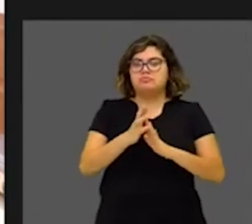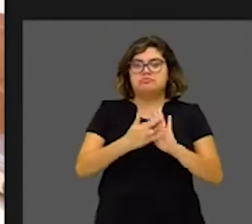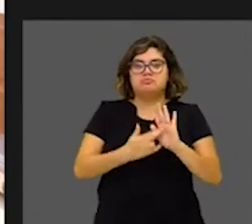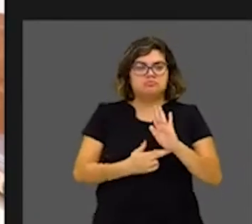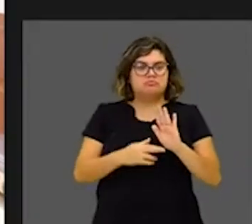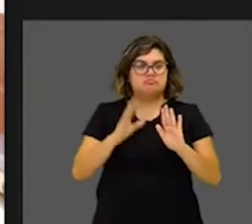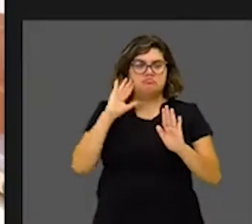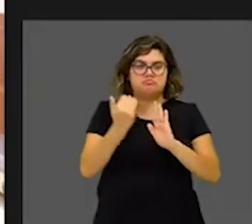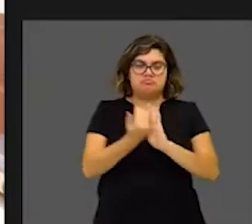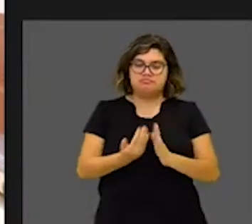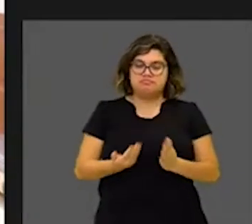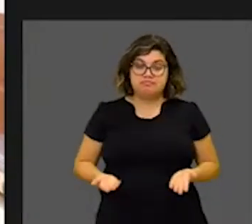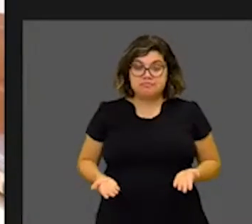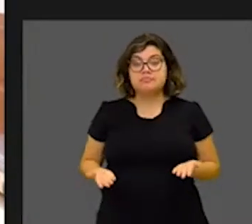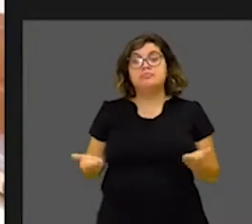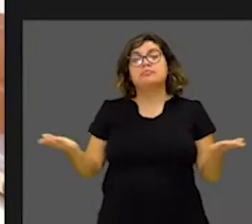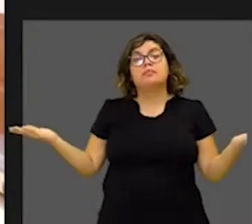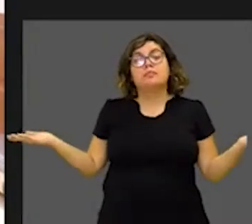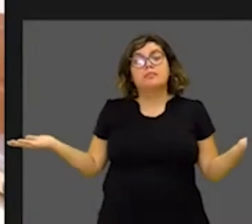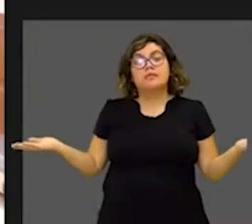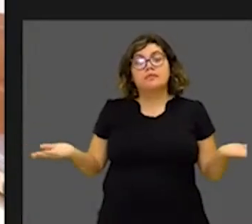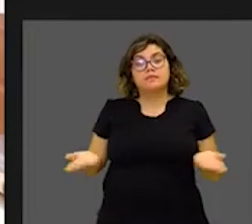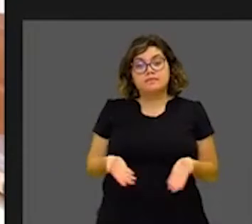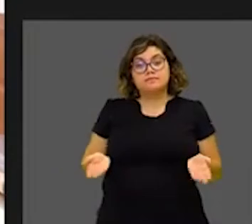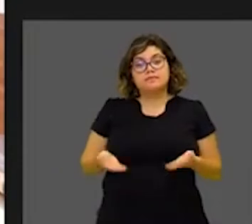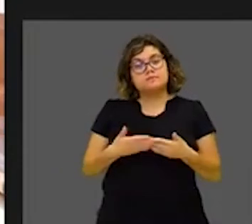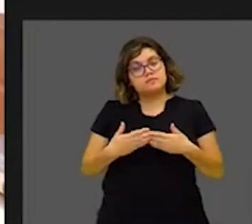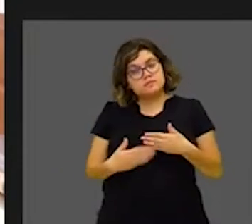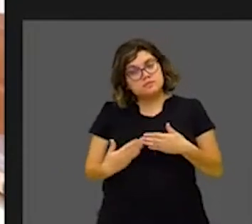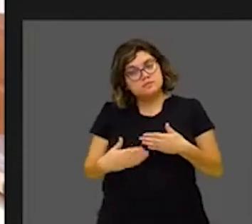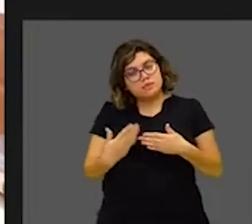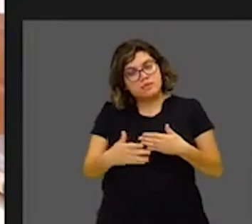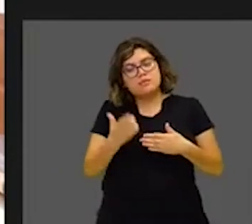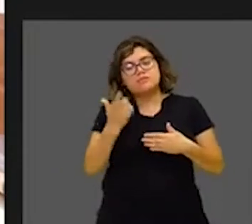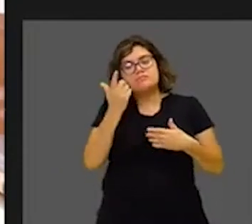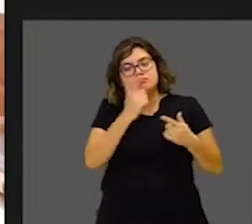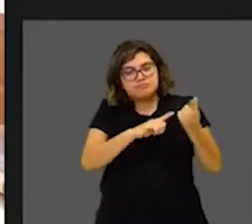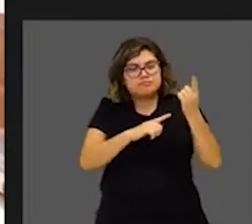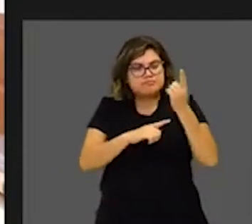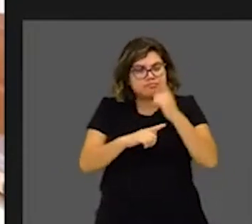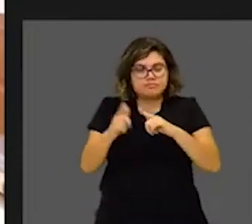EA medida em que o do tempo em que parte depois ganham centralidade no sistema político-eleitoral